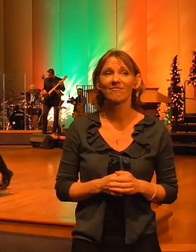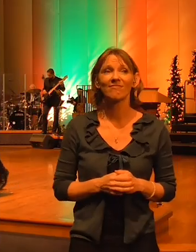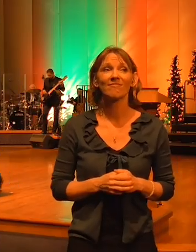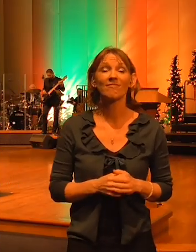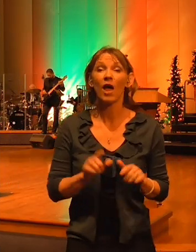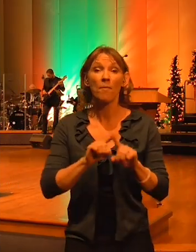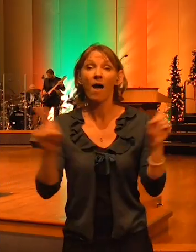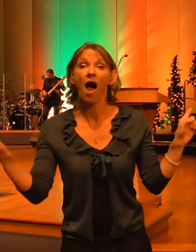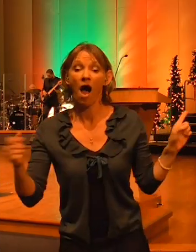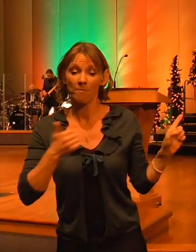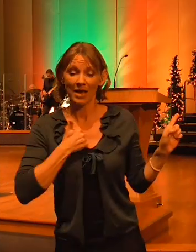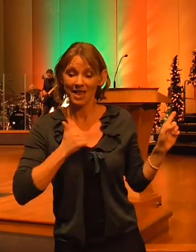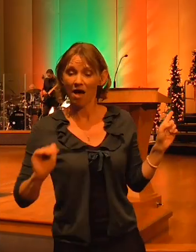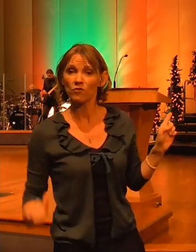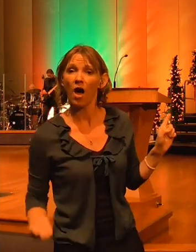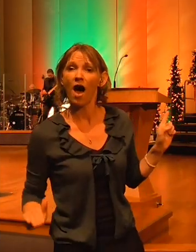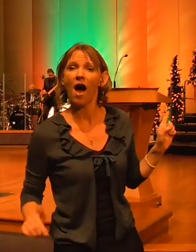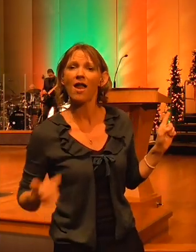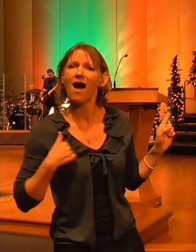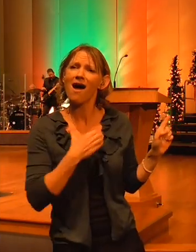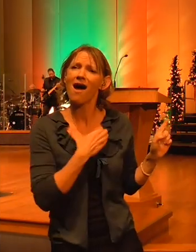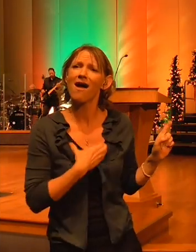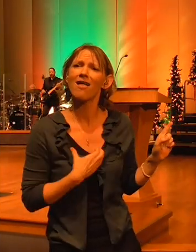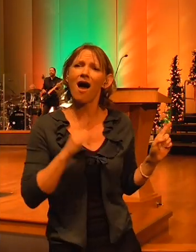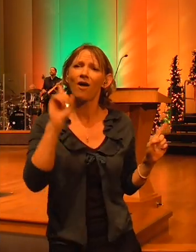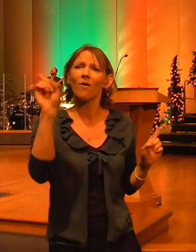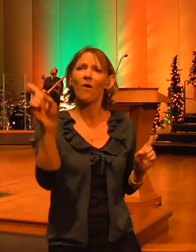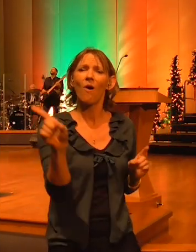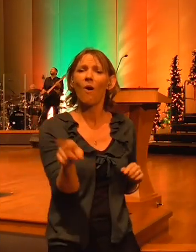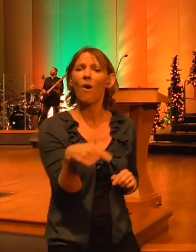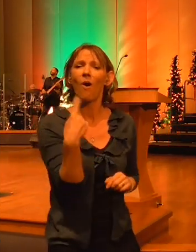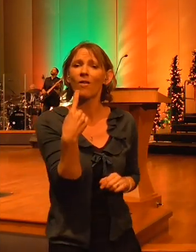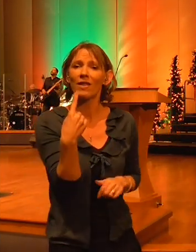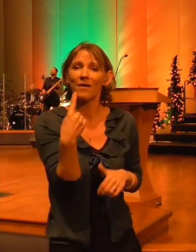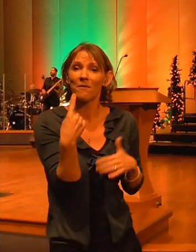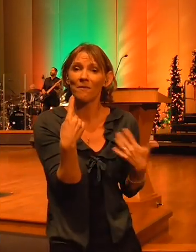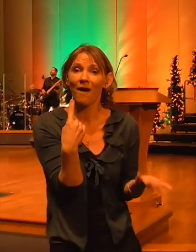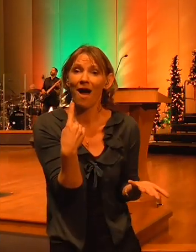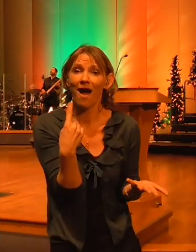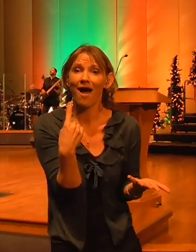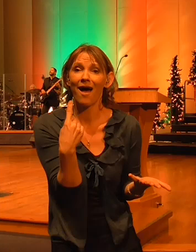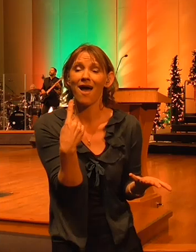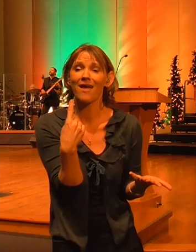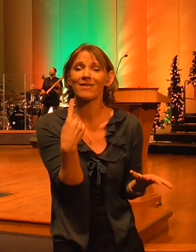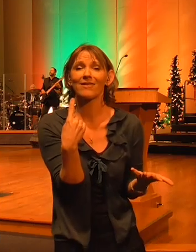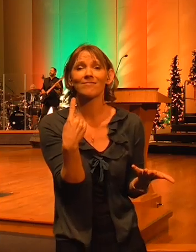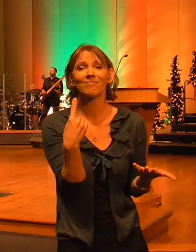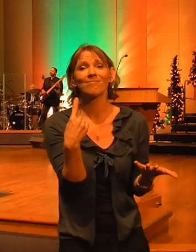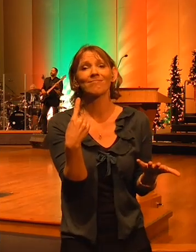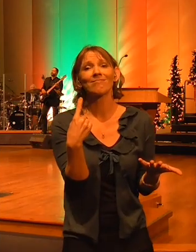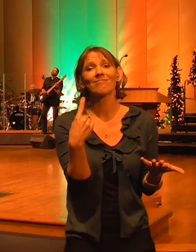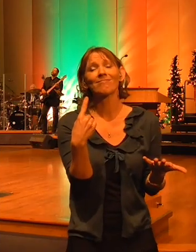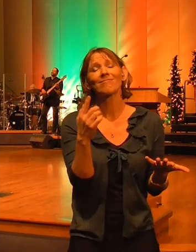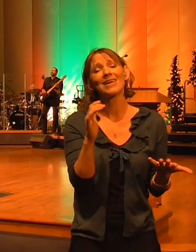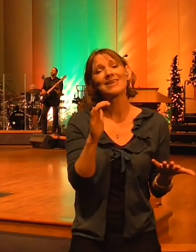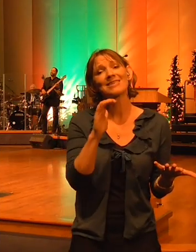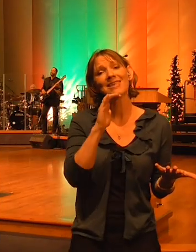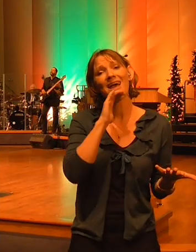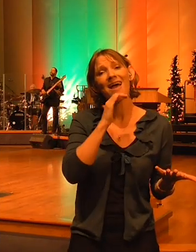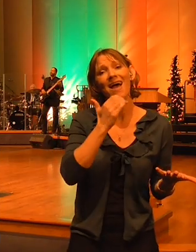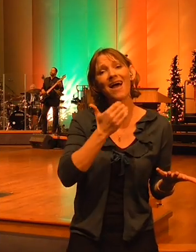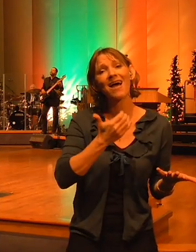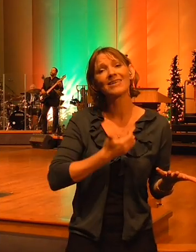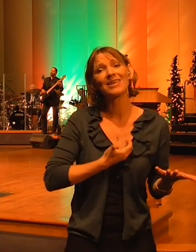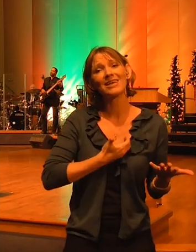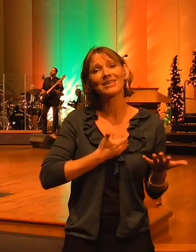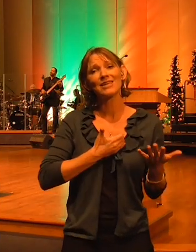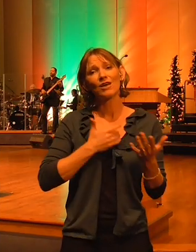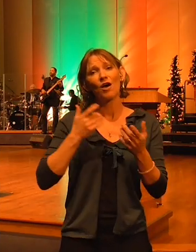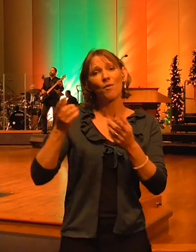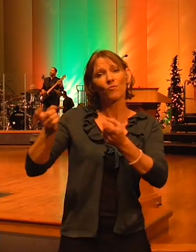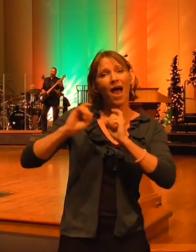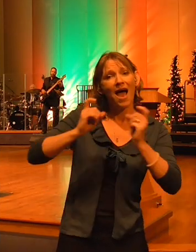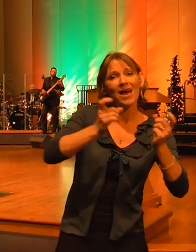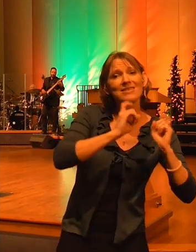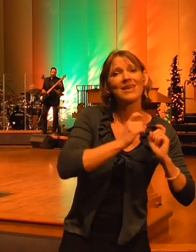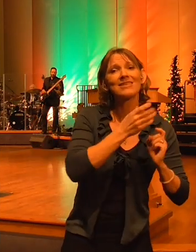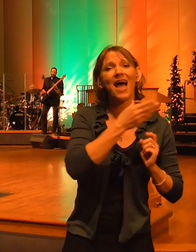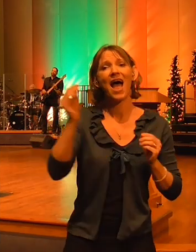no anhelaba nada [Música] más que la presencia de Santa y la leyenda de su